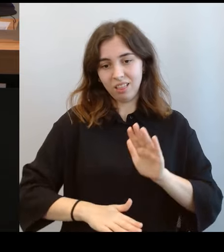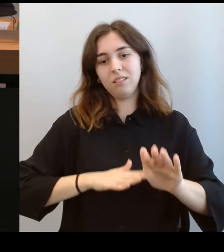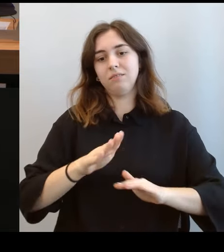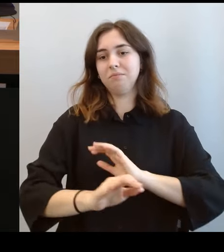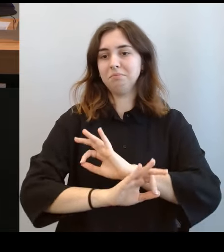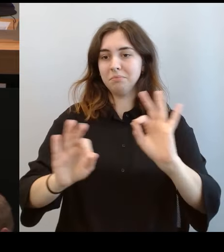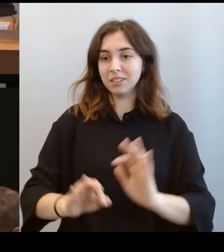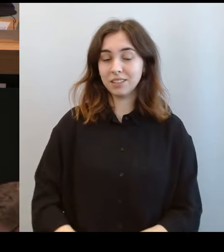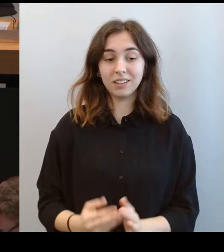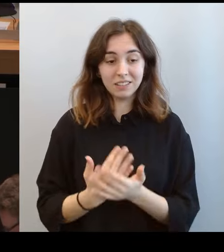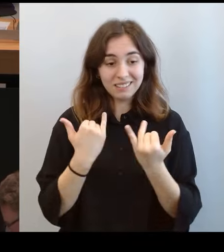Wir machen. Vielen Dank.